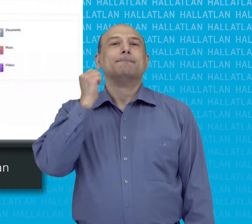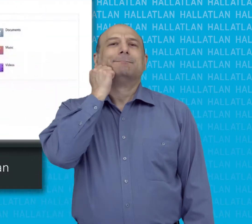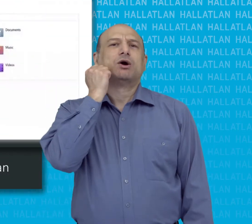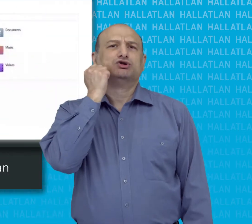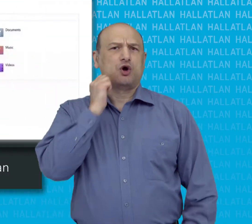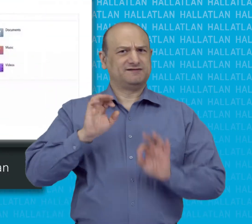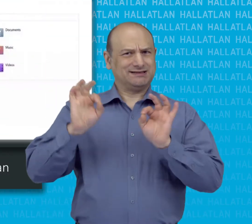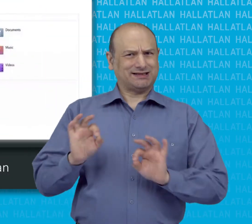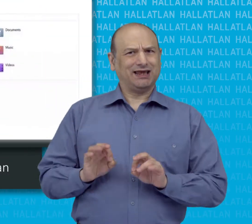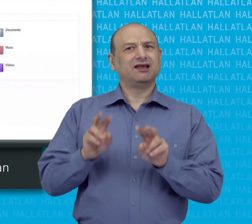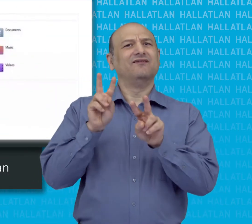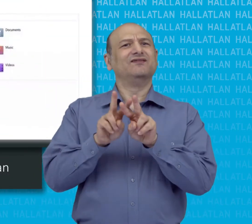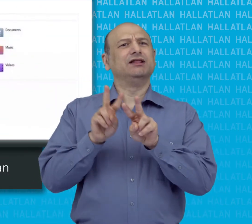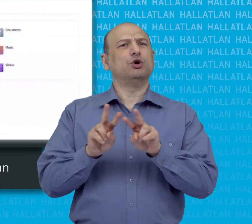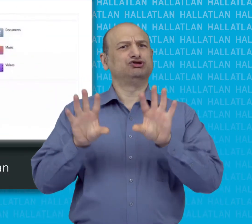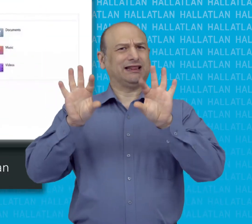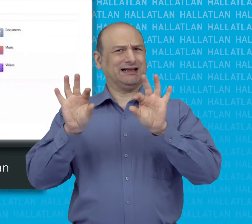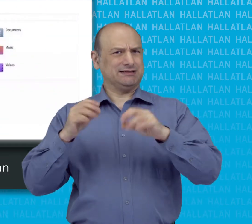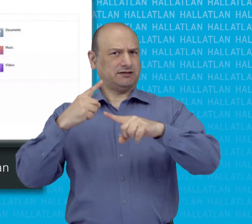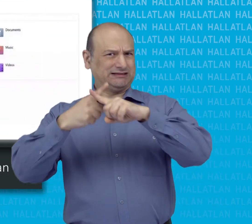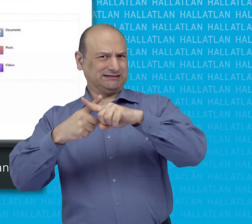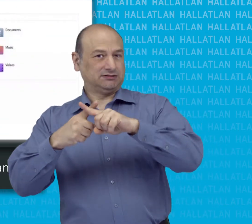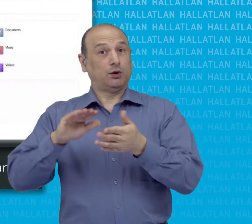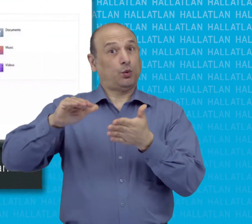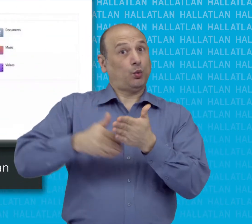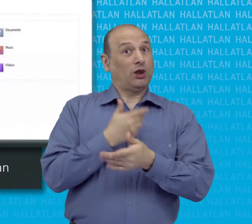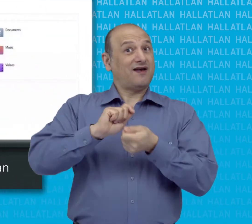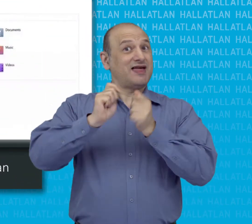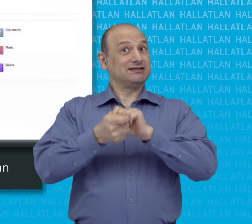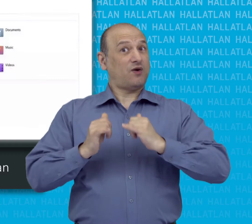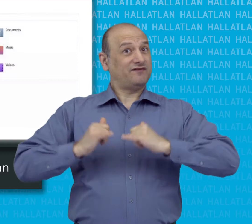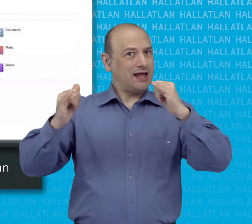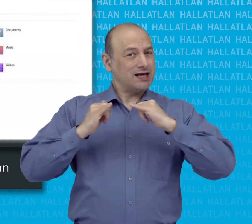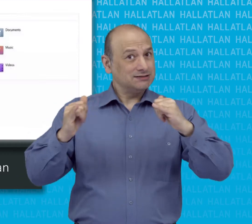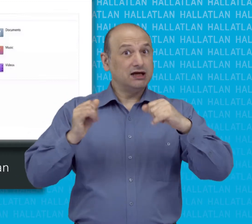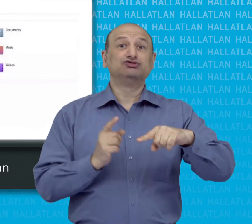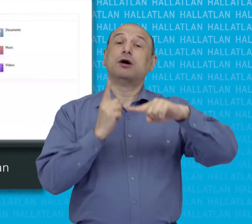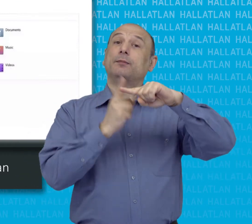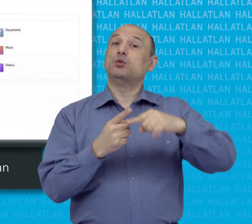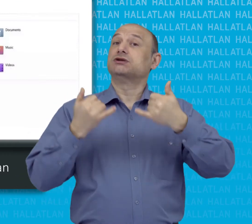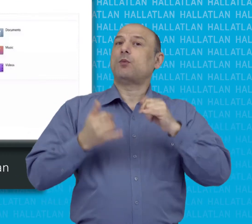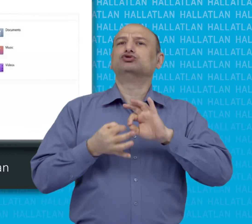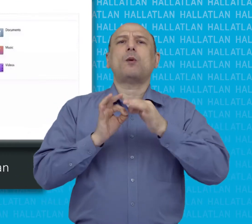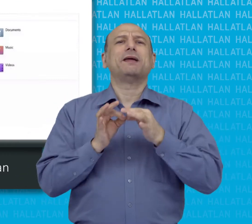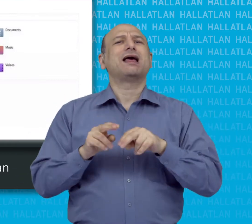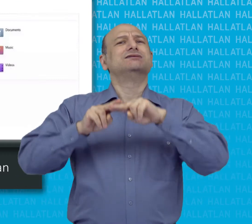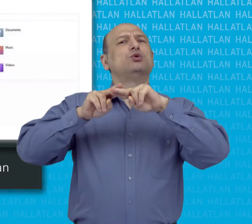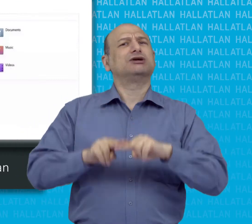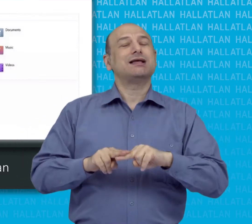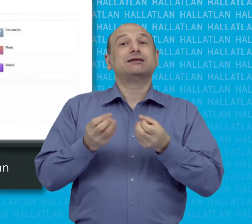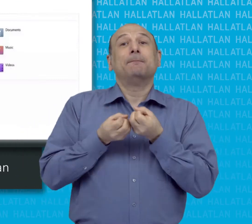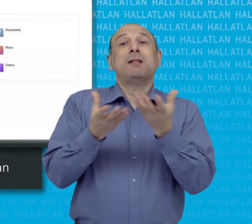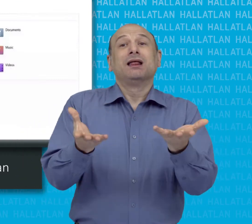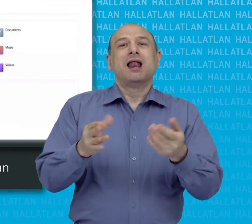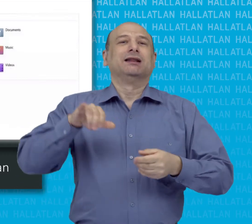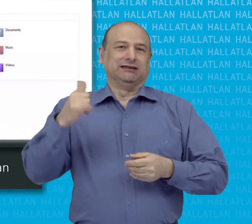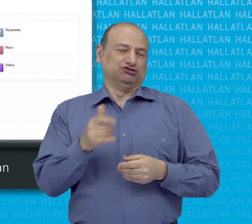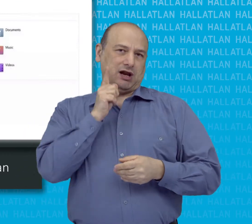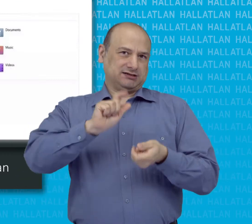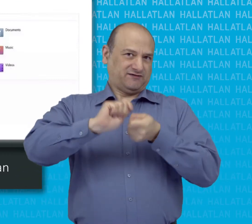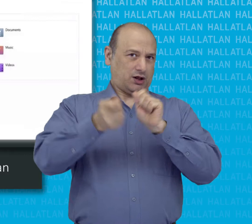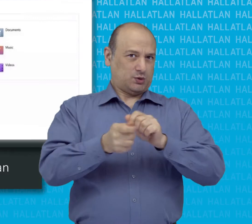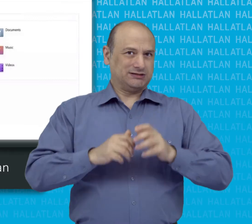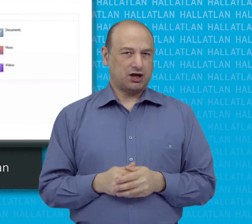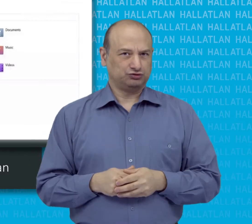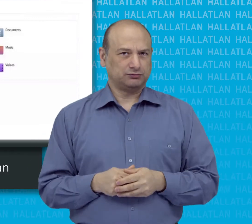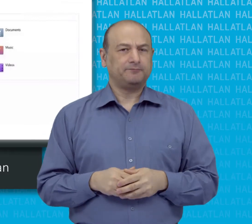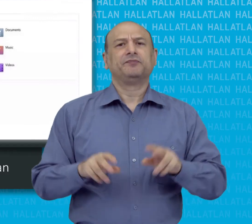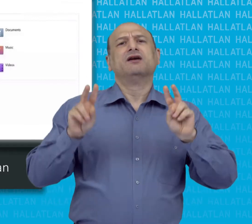A Microsoft jelenleg nemcsak a Windows 10 új verzióját fejleszti, de a vállalat a jelenlegi operációs rendszer arculatát is igyekszik frissíteni.